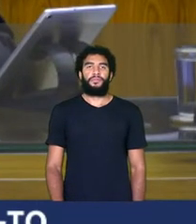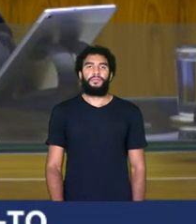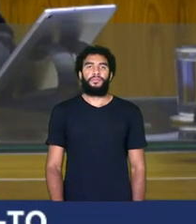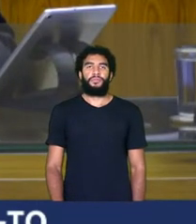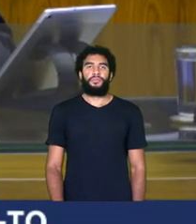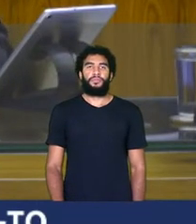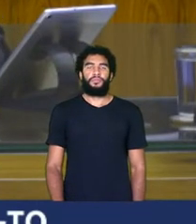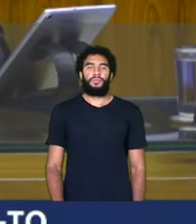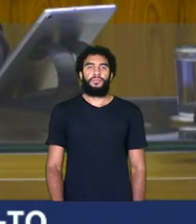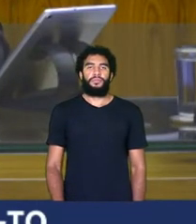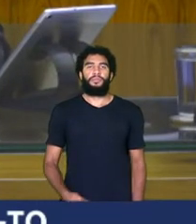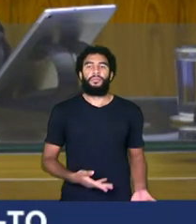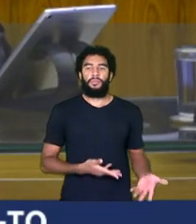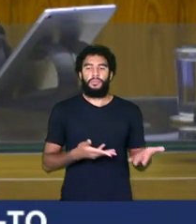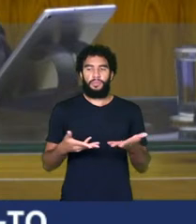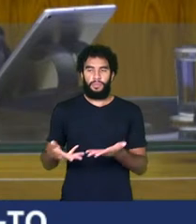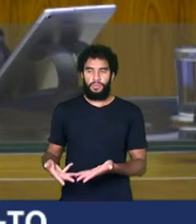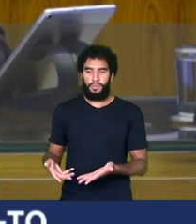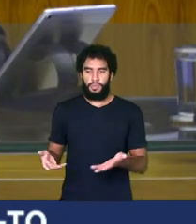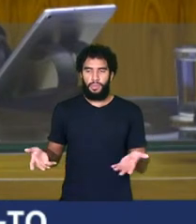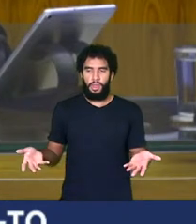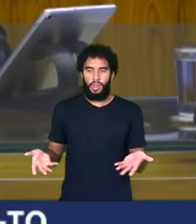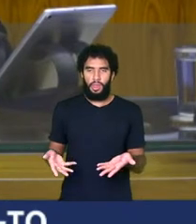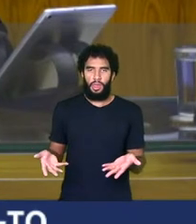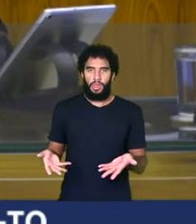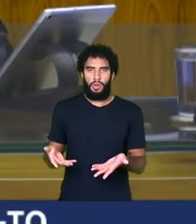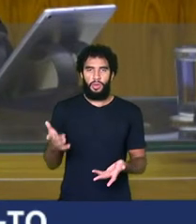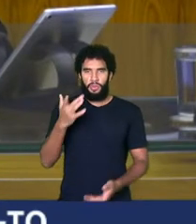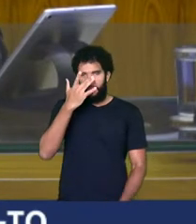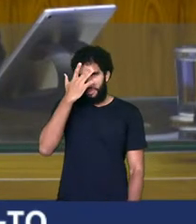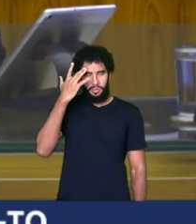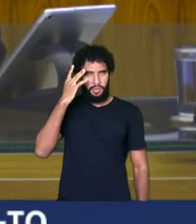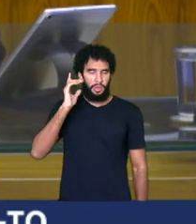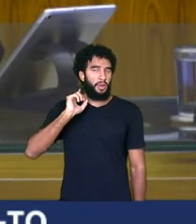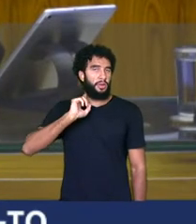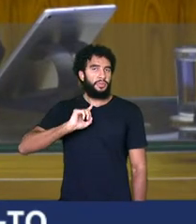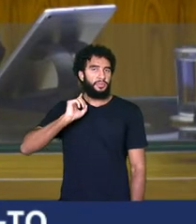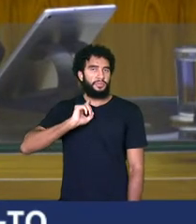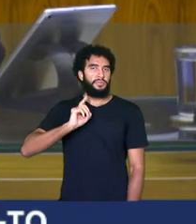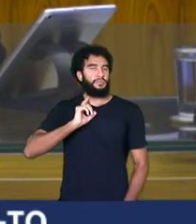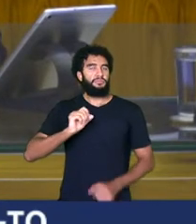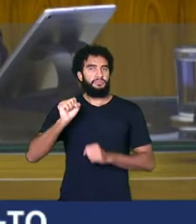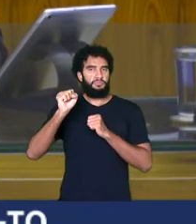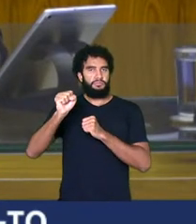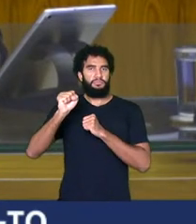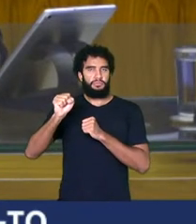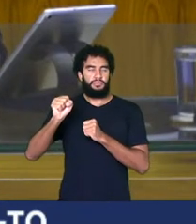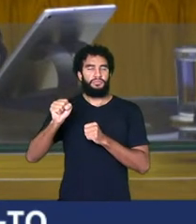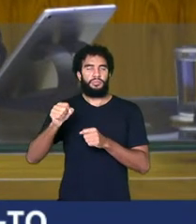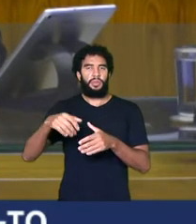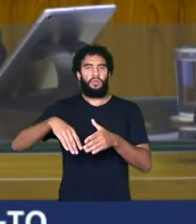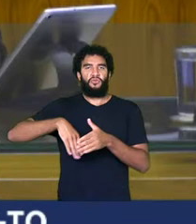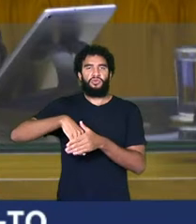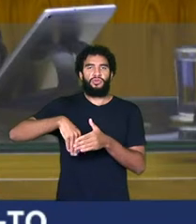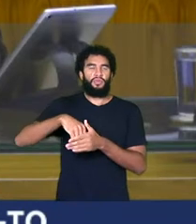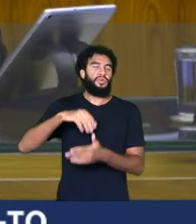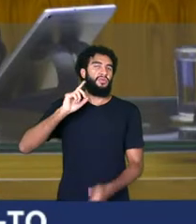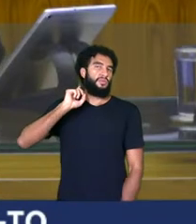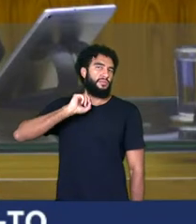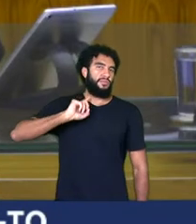VAMOS CONVIDAR PARA FAZER USO DA PALAVRA ESSE MIN MINEIRO, ESSE TORCEDOR DO ATLÉTICO MINEIRO, ESSE GRANDE DEPUTADO